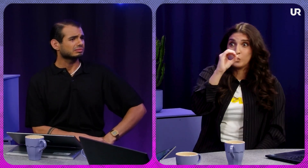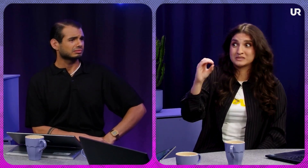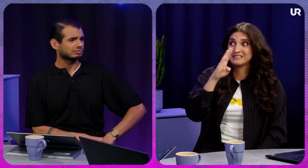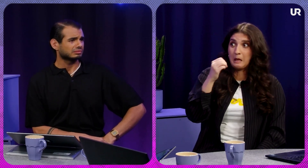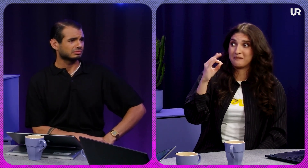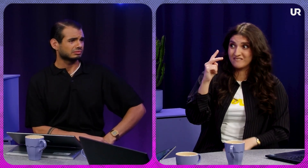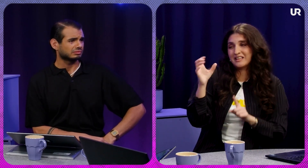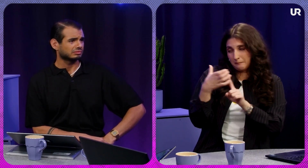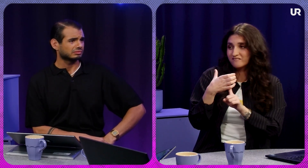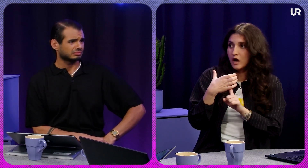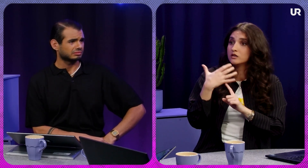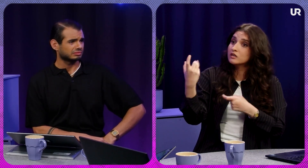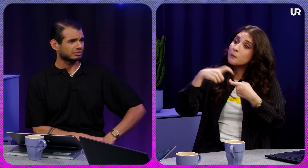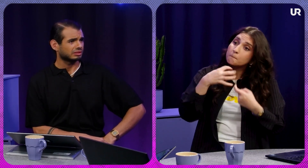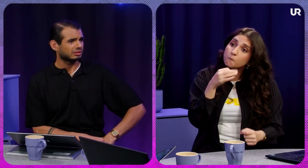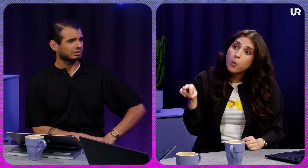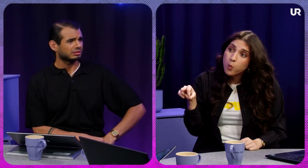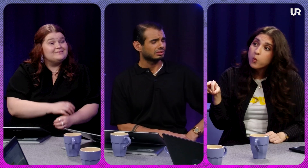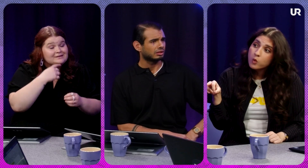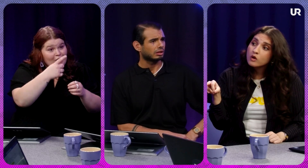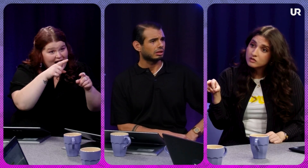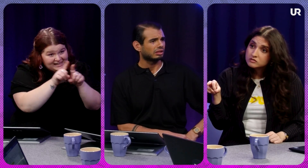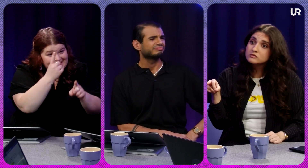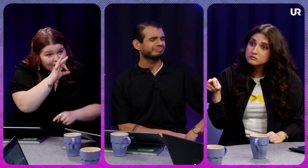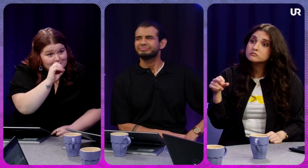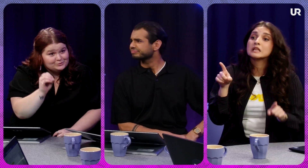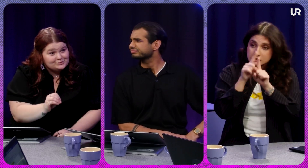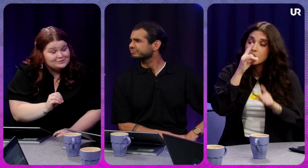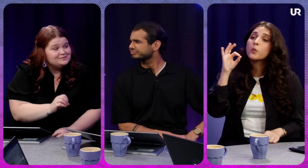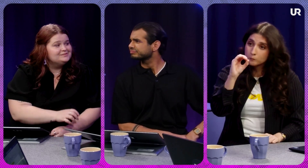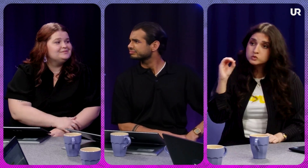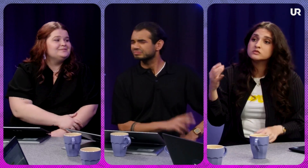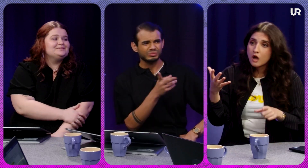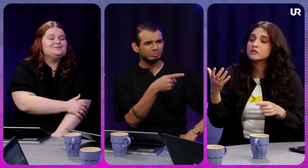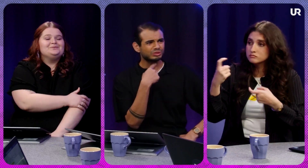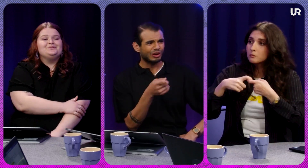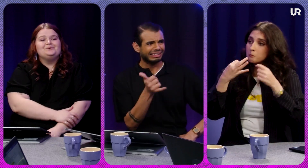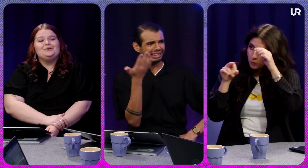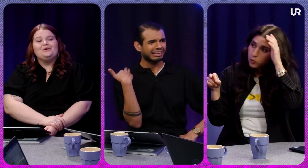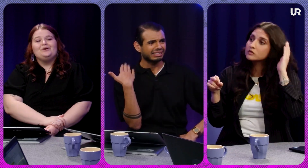att nästan 100 procent av deepfakes är porr. Josephine: Sa du nästan 100 procent?? Jessica: Yep, nästan 100 procent är porr.